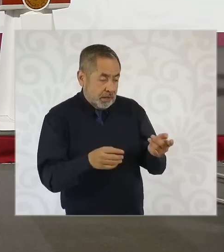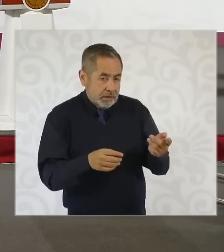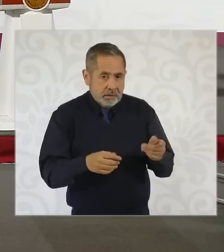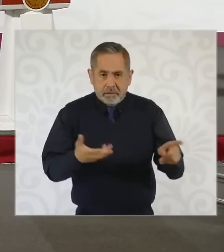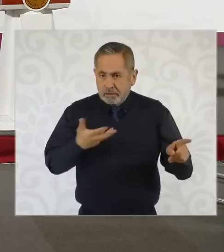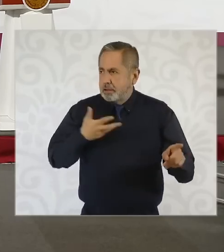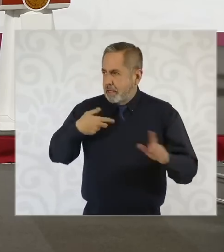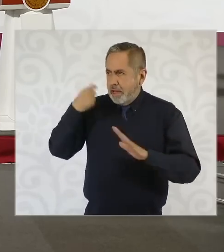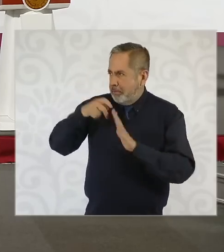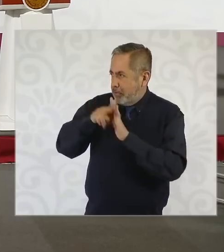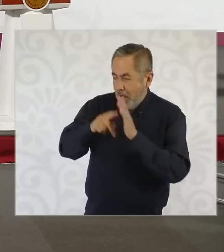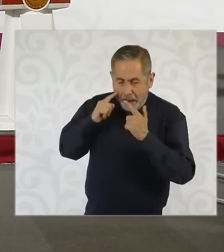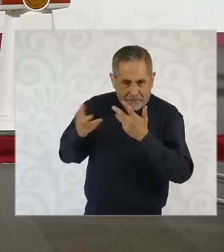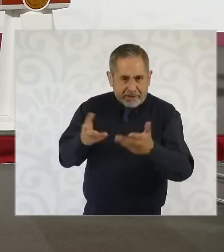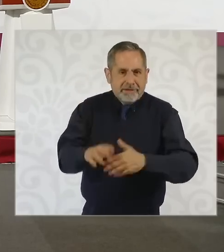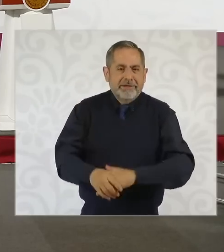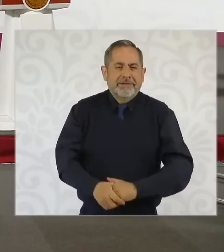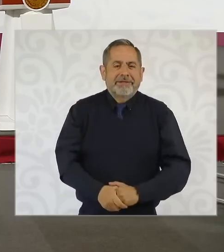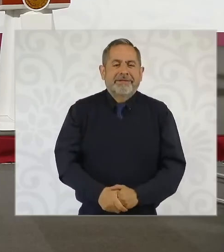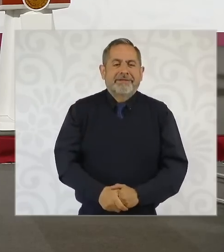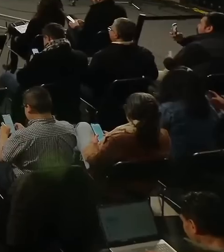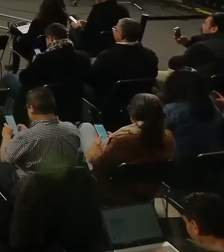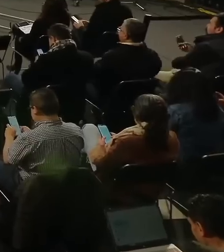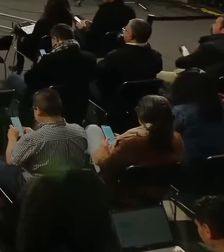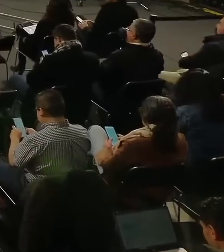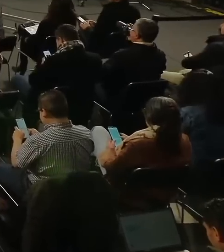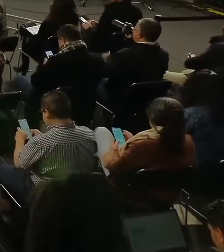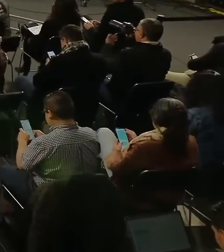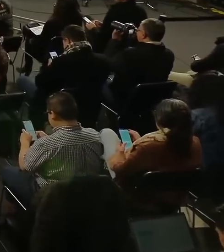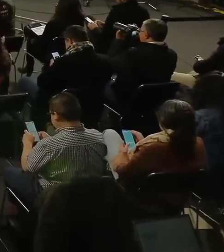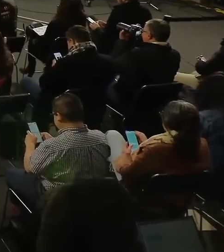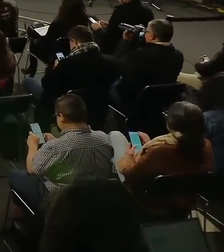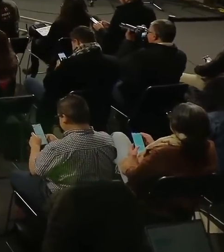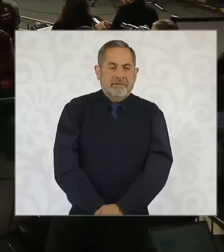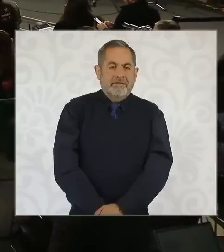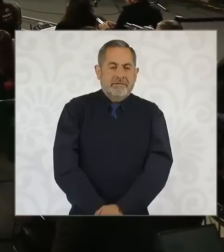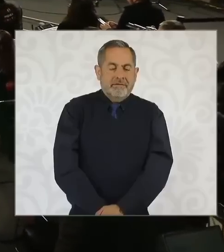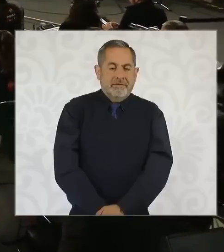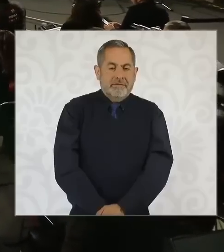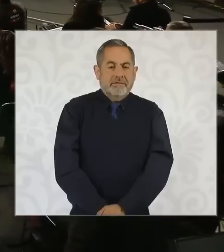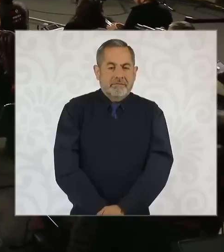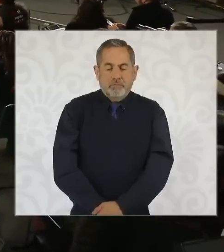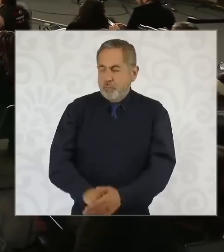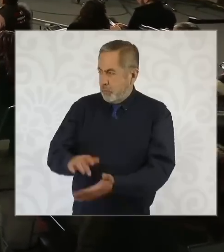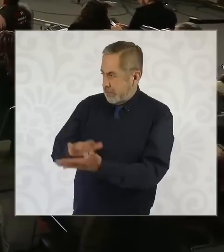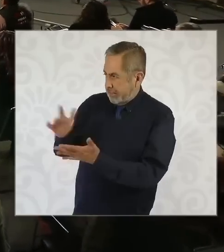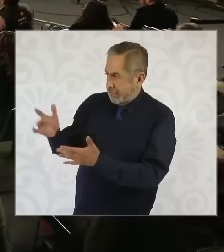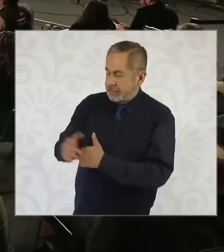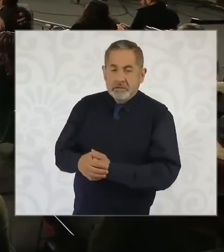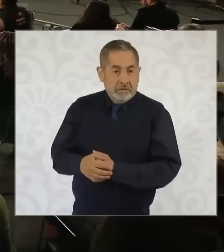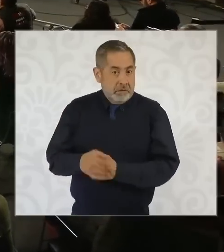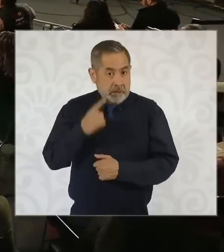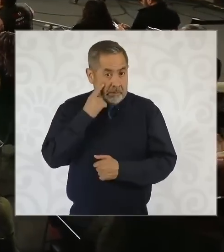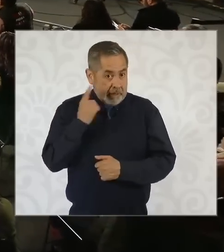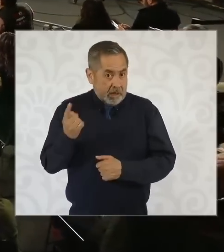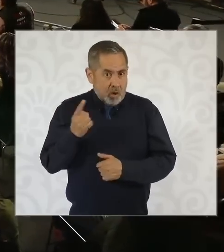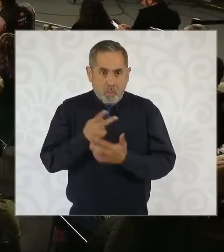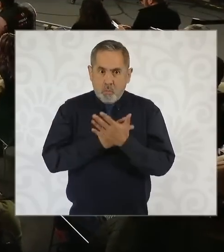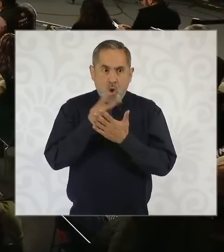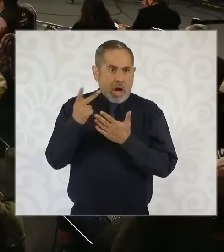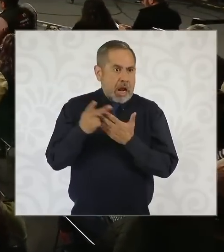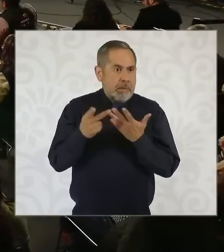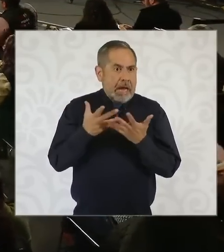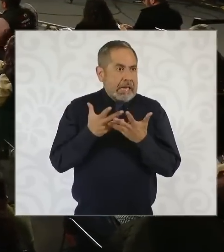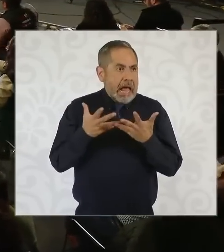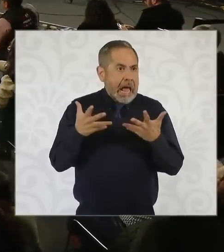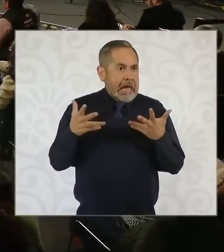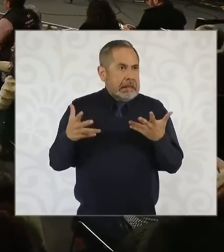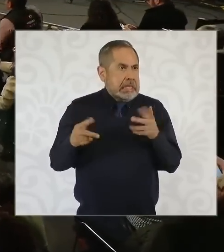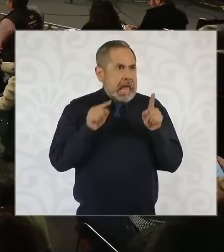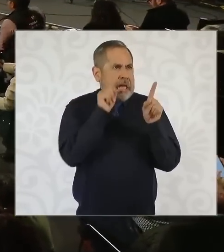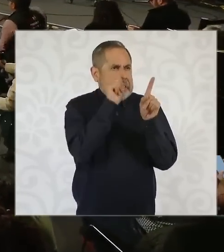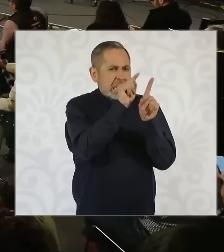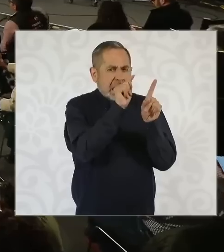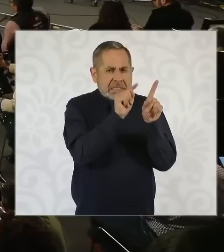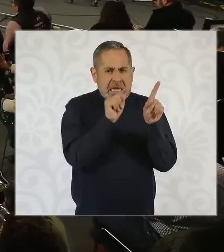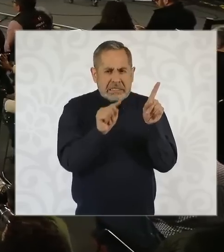adelante pues como ven es un un programa muy ambicioso Pero tenemos un gran equipo con